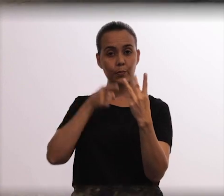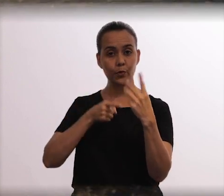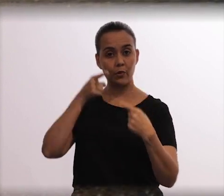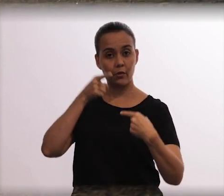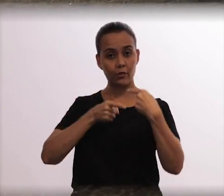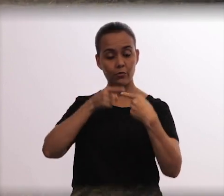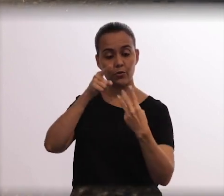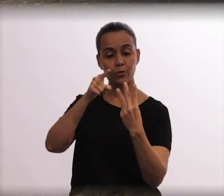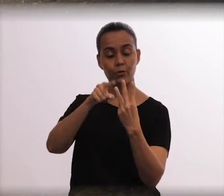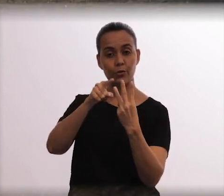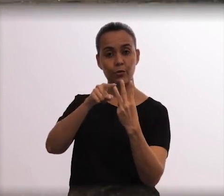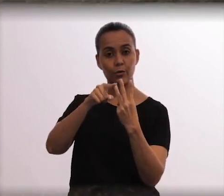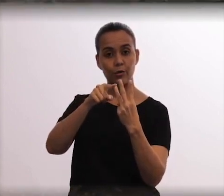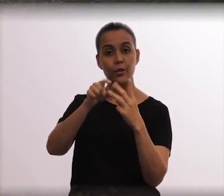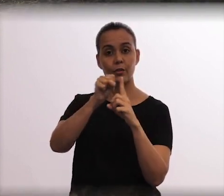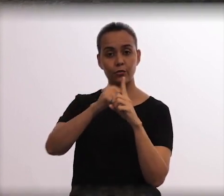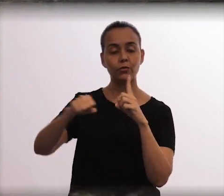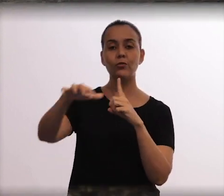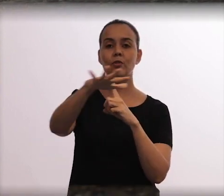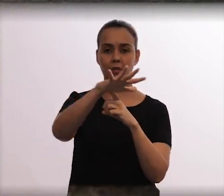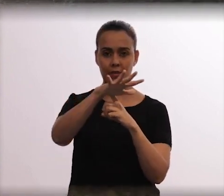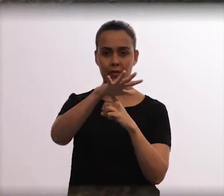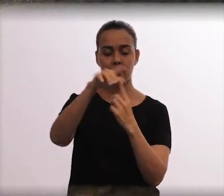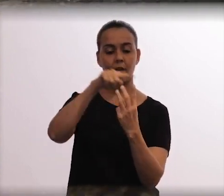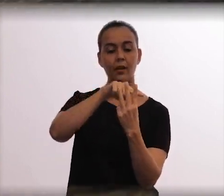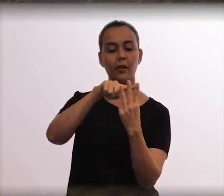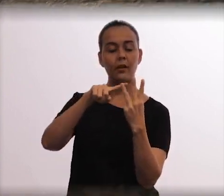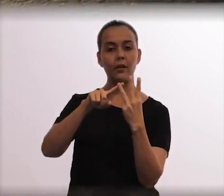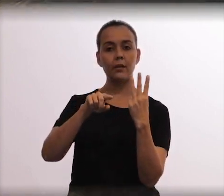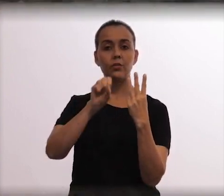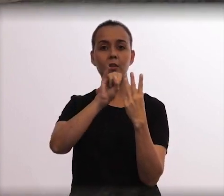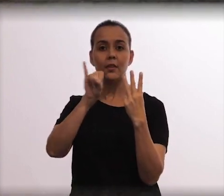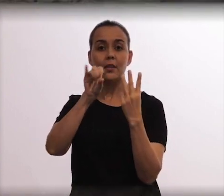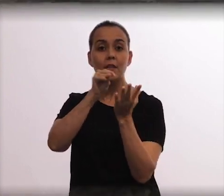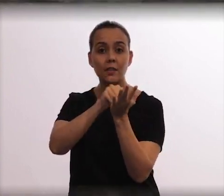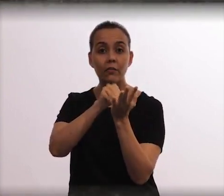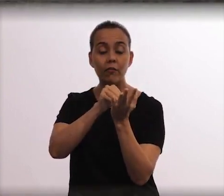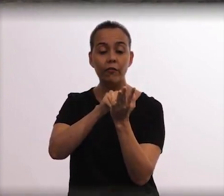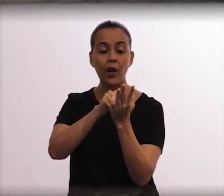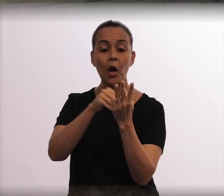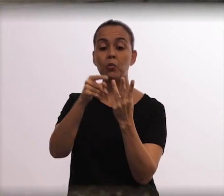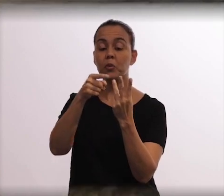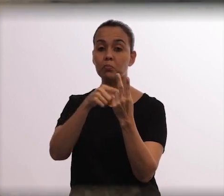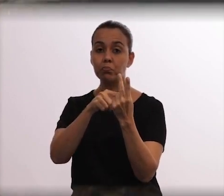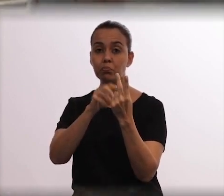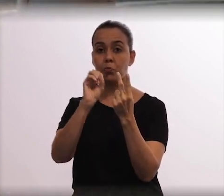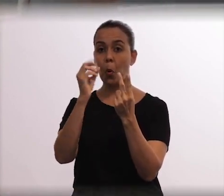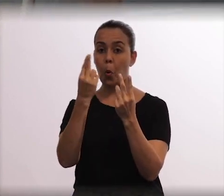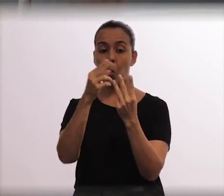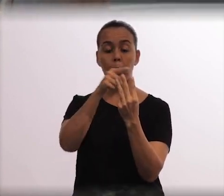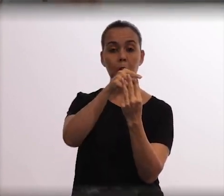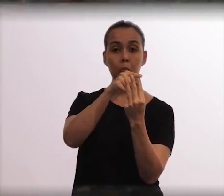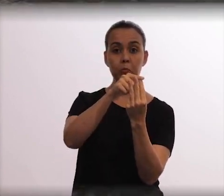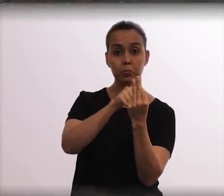Toda vez que você tem ausência de um desses três poderes ou quando você tem um poder excessivamente